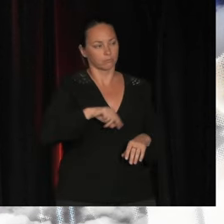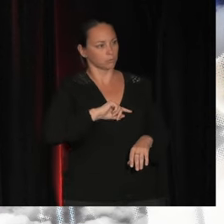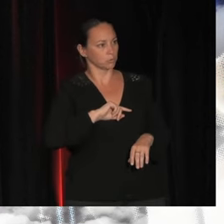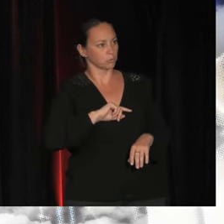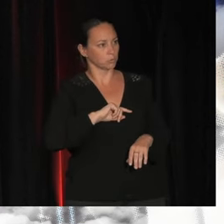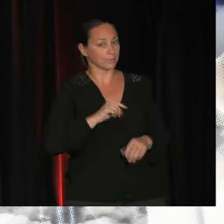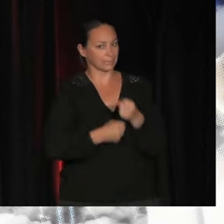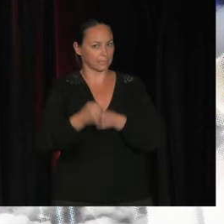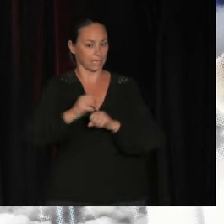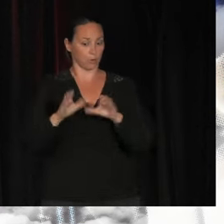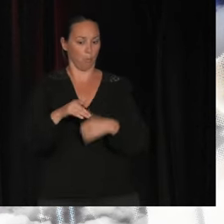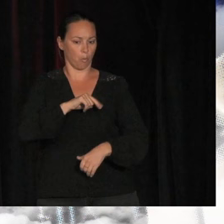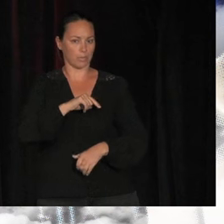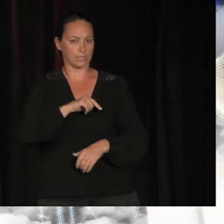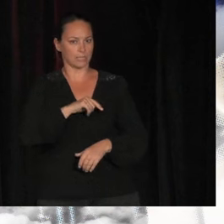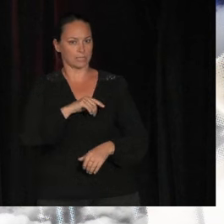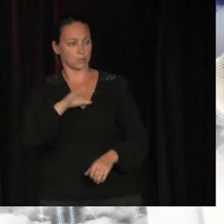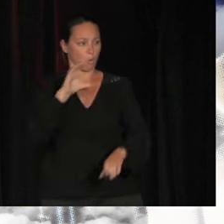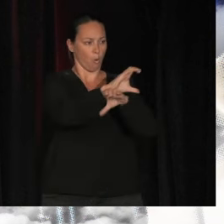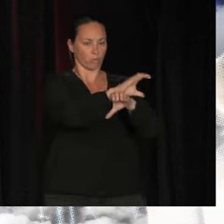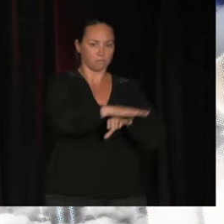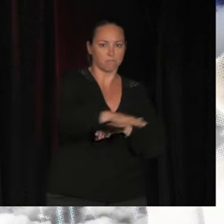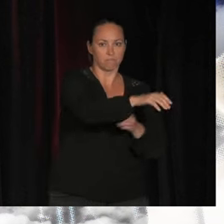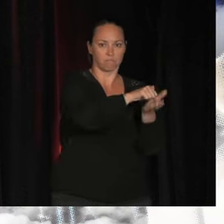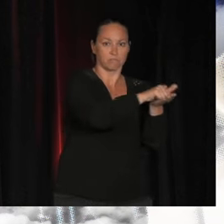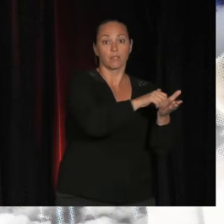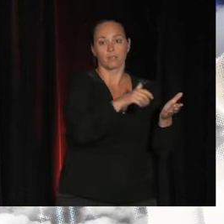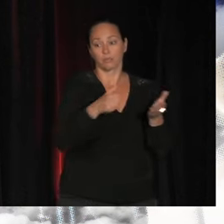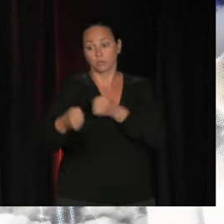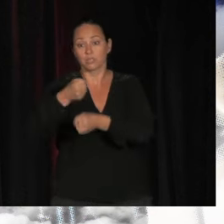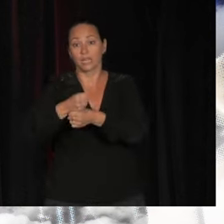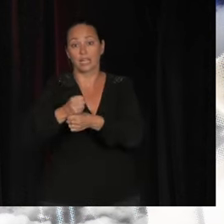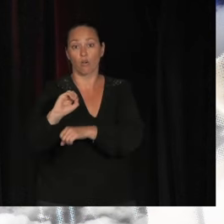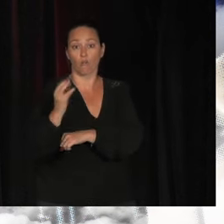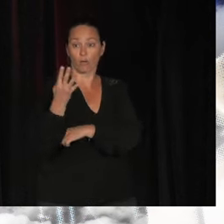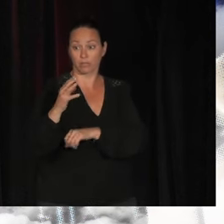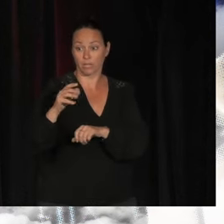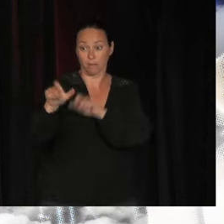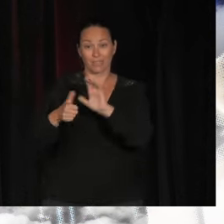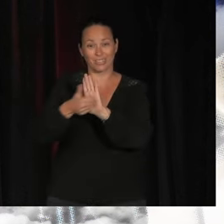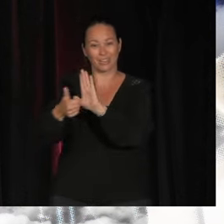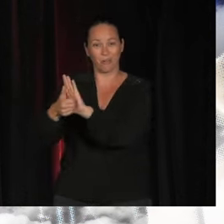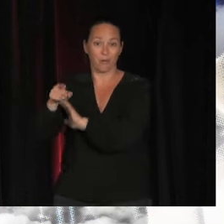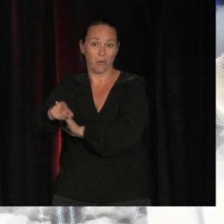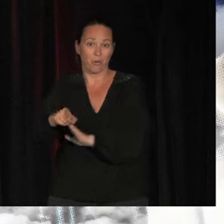force de police qui va réprimer tout ça." Et donc ils ont inventé les Overwatch. Donc tous les héros que vous jouez, en fait, ce sont des fachos, tout simplement.